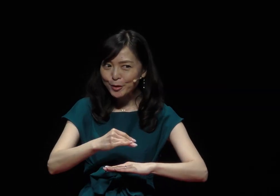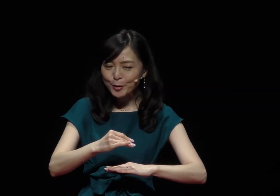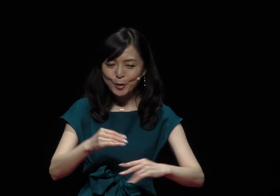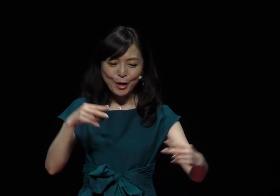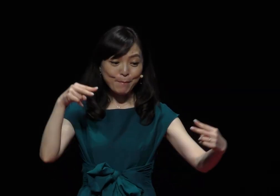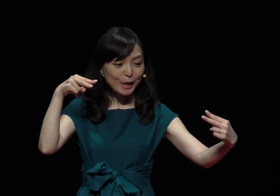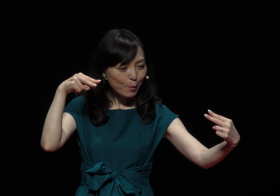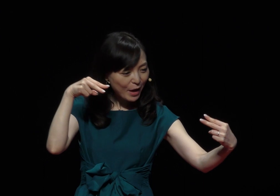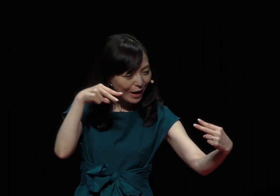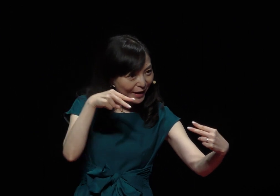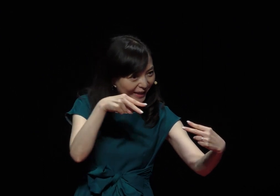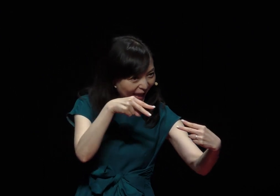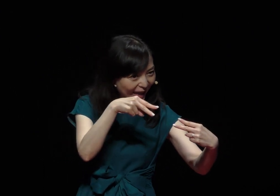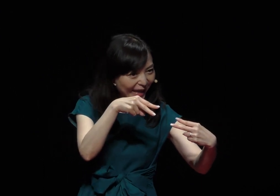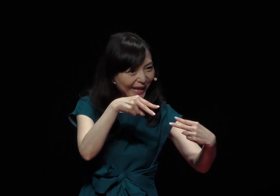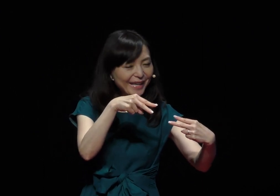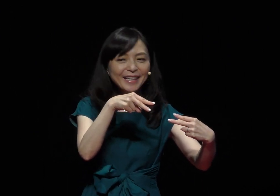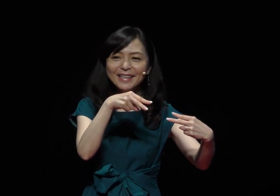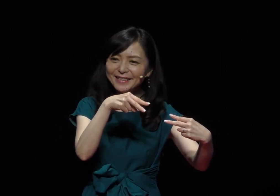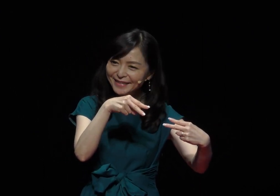Primero se enfrentan las miradas,